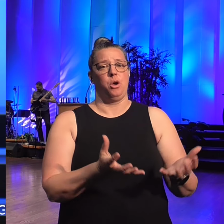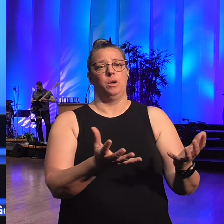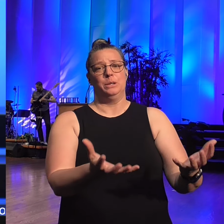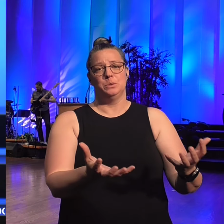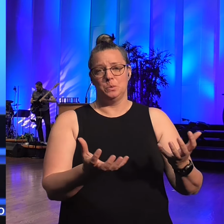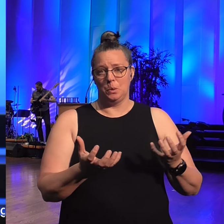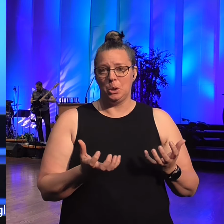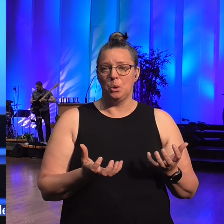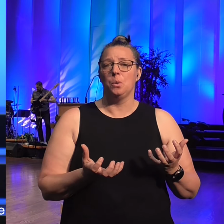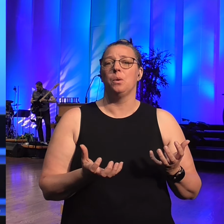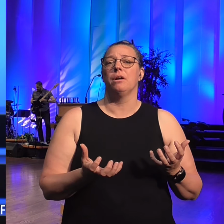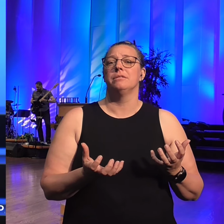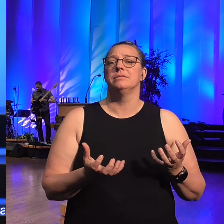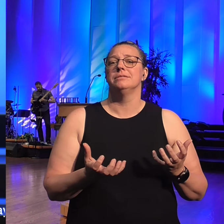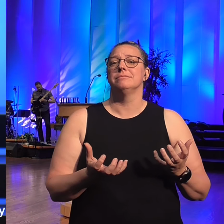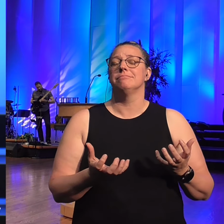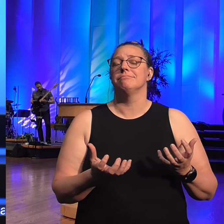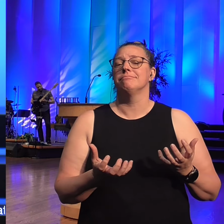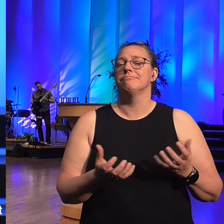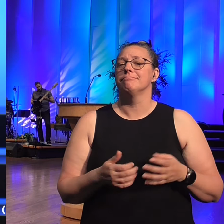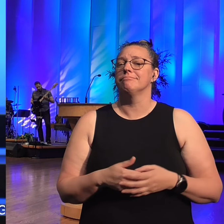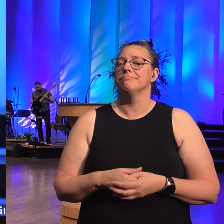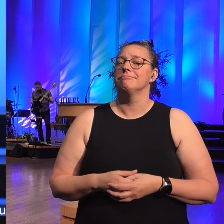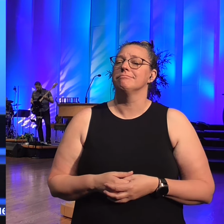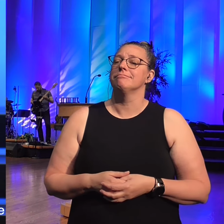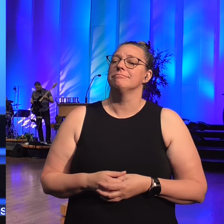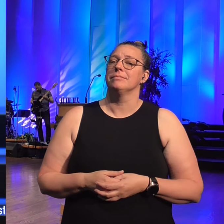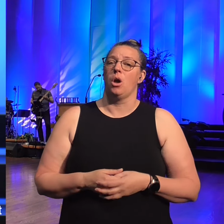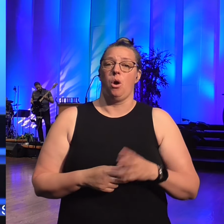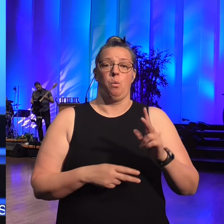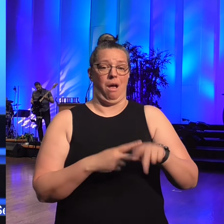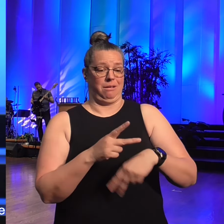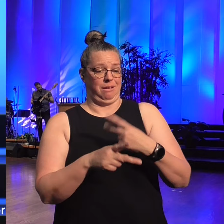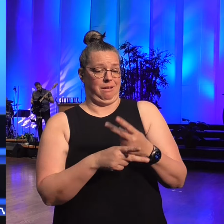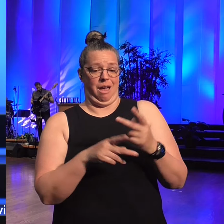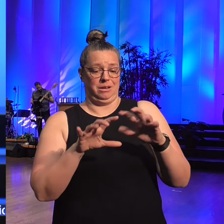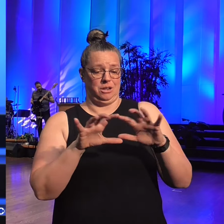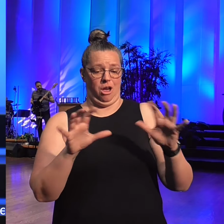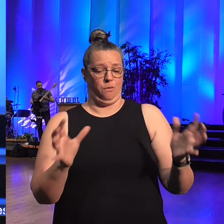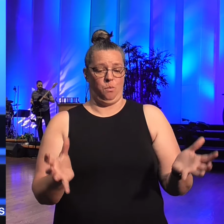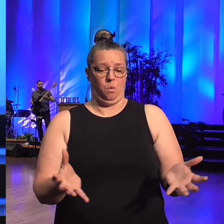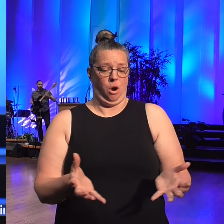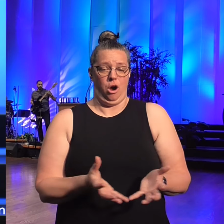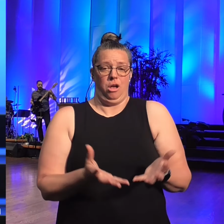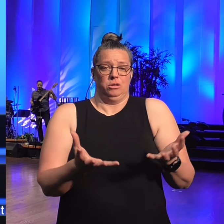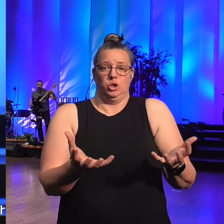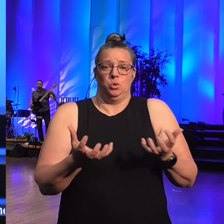¿Qué clase de mundo quieres?